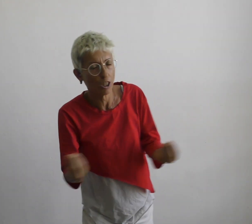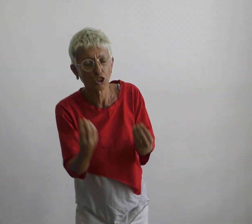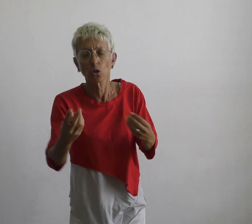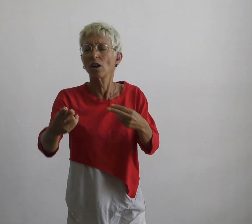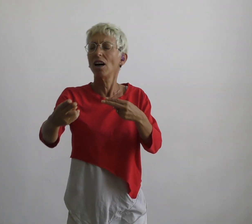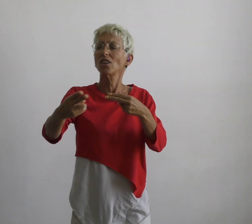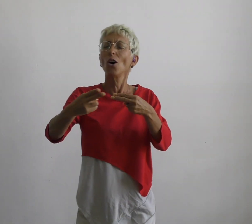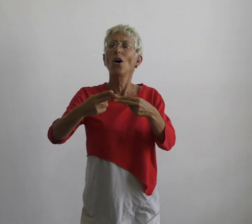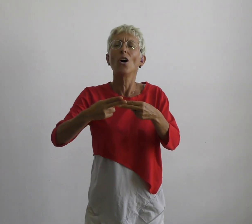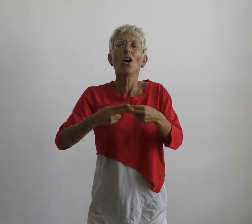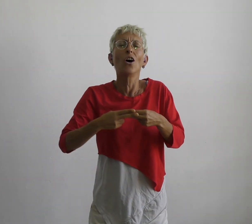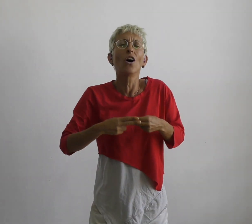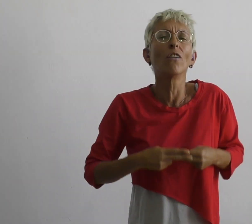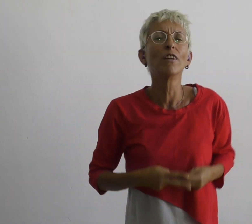משהו קרוב